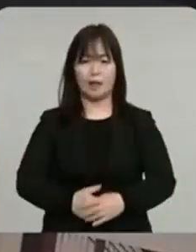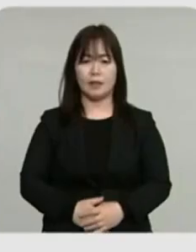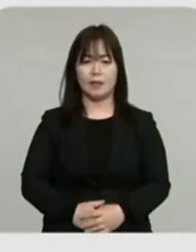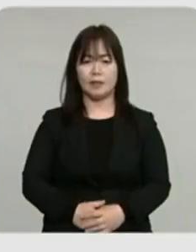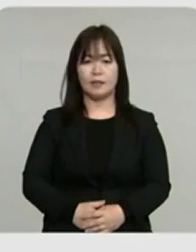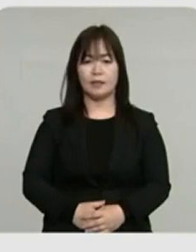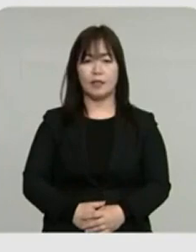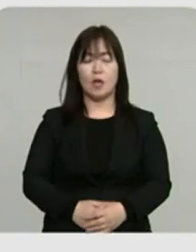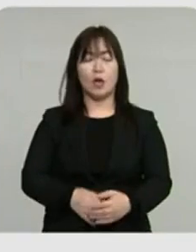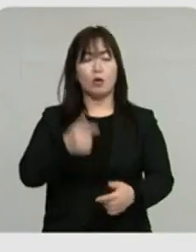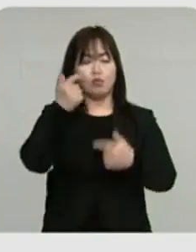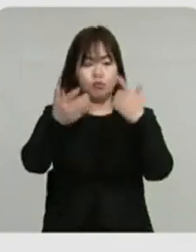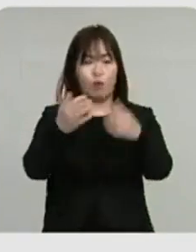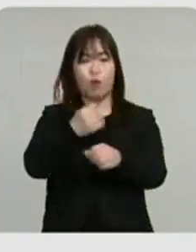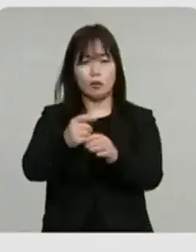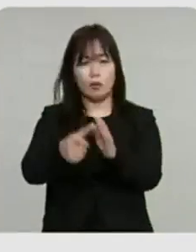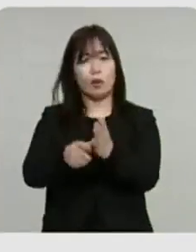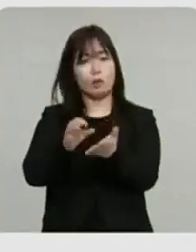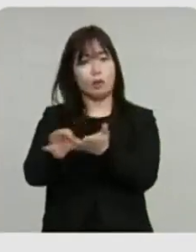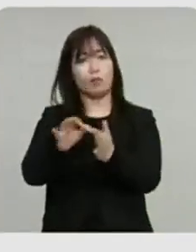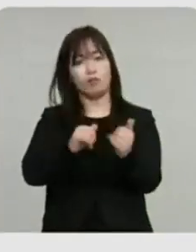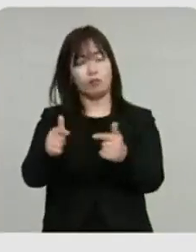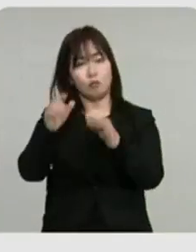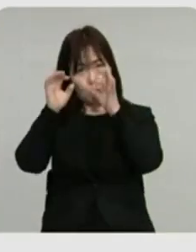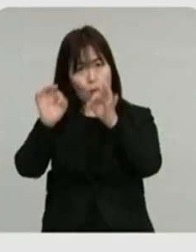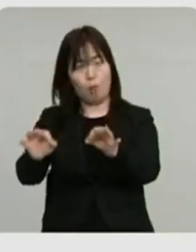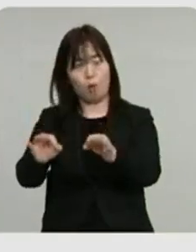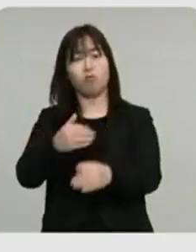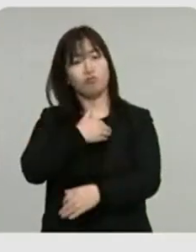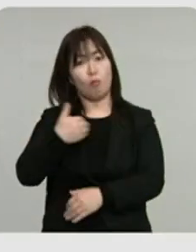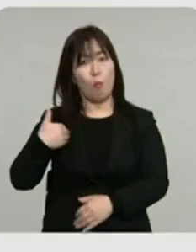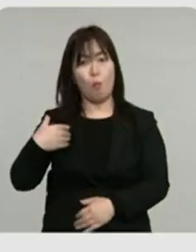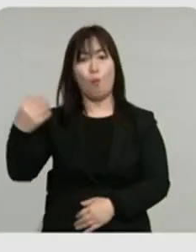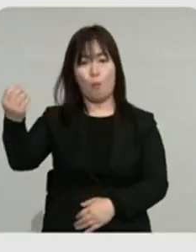설문 조사 결과 사용자의 90퍼센트 가 만족하고 있는 것으로 조사될